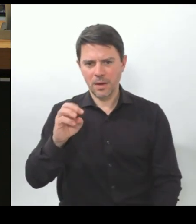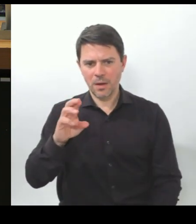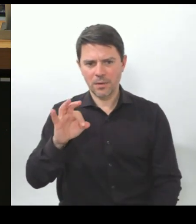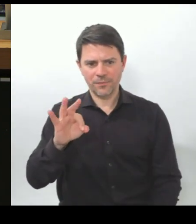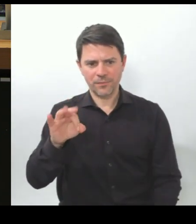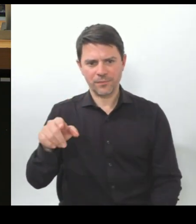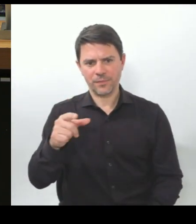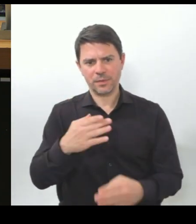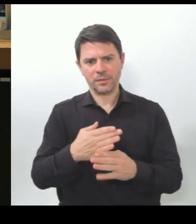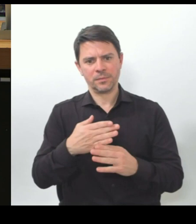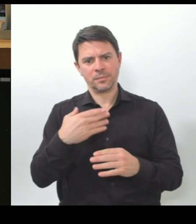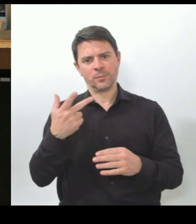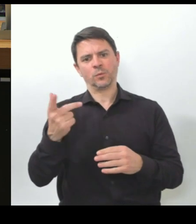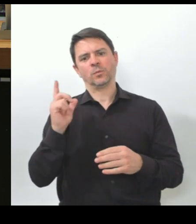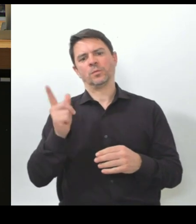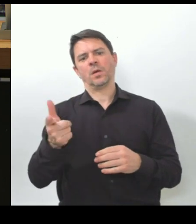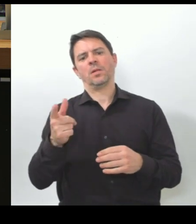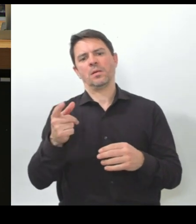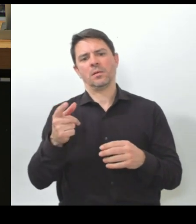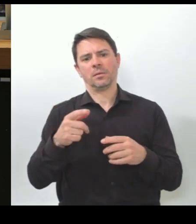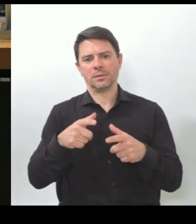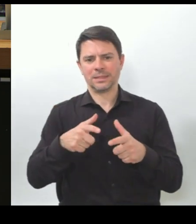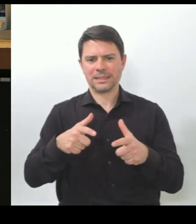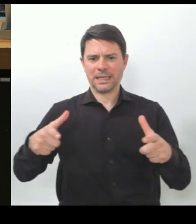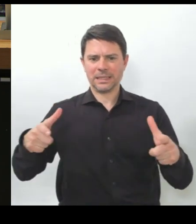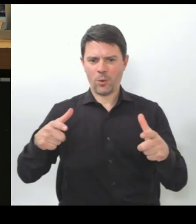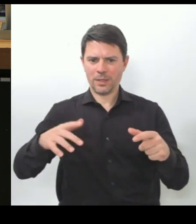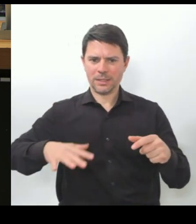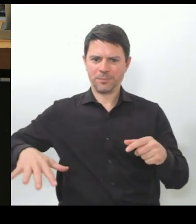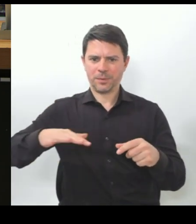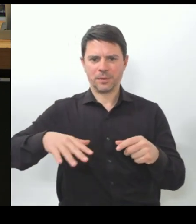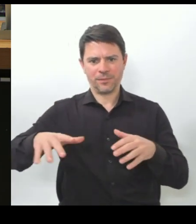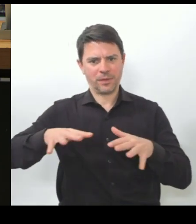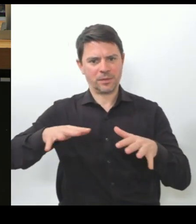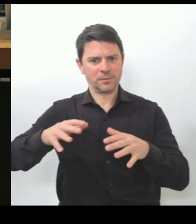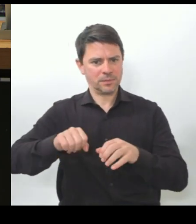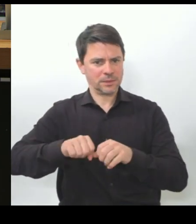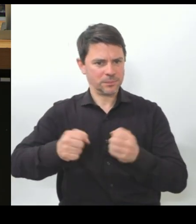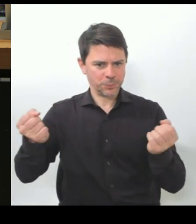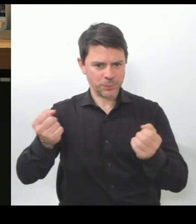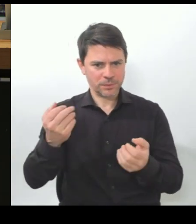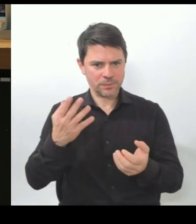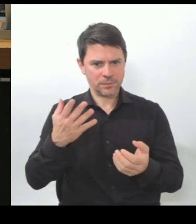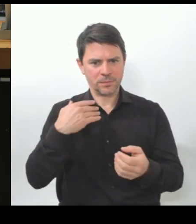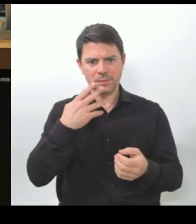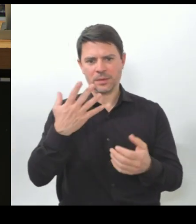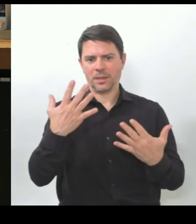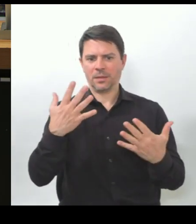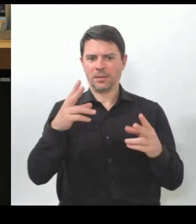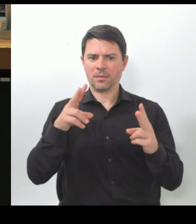Bürgern auf dem Weg, auf dem wir jetzt sind, und den haben sie damals zu Recht beschritten. Und da sollten Sie sich durchaus